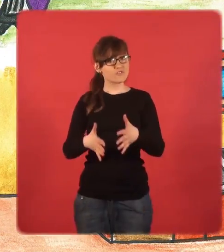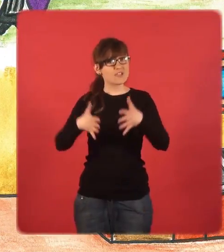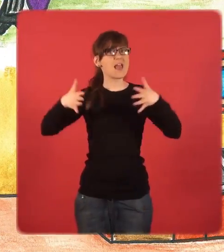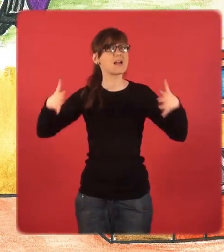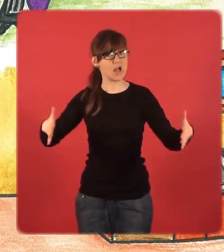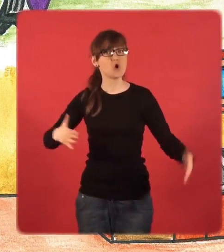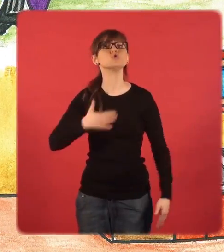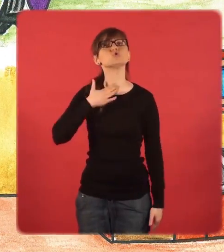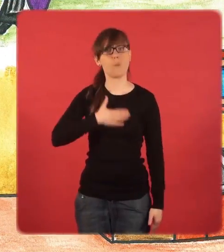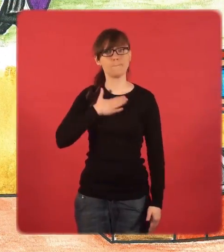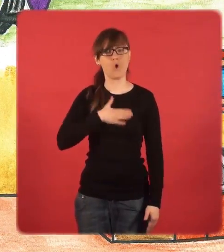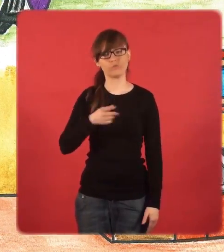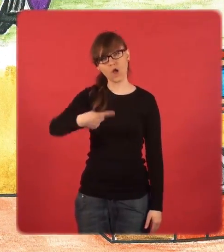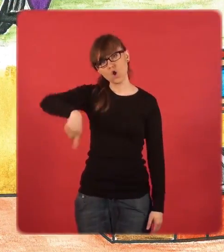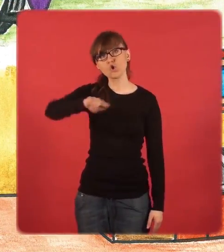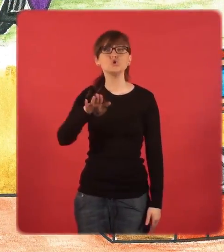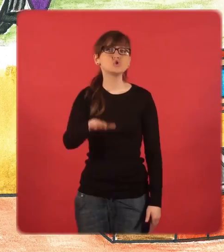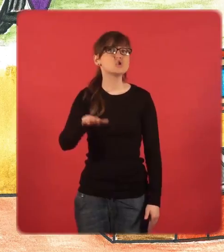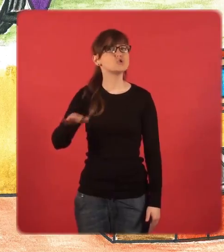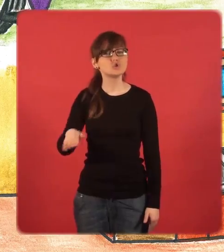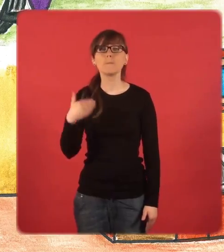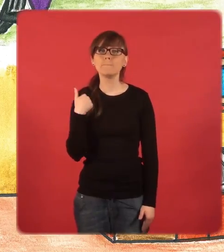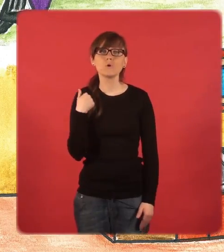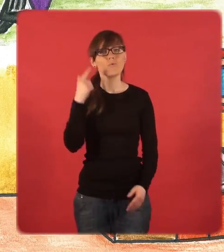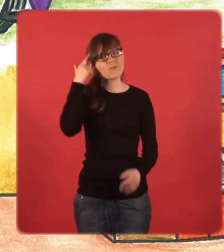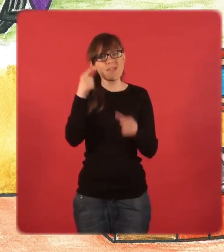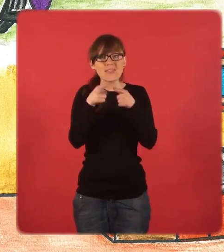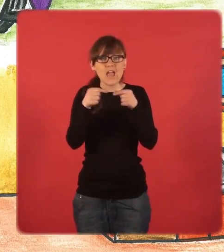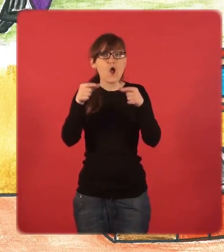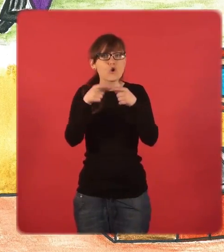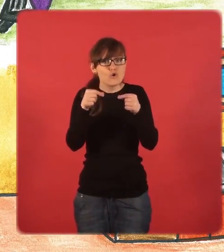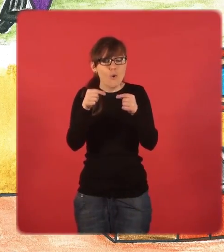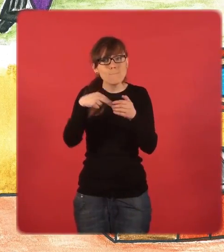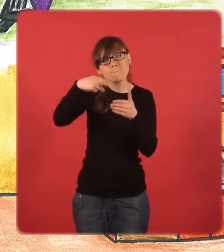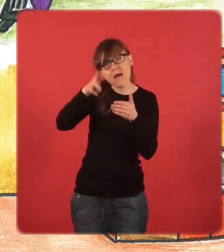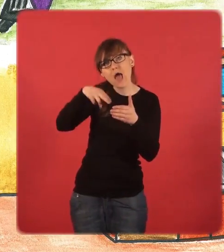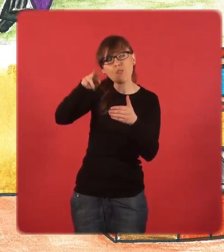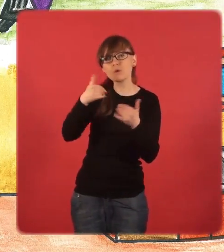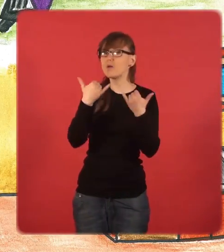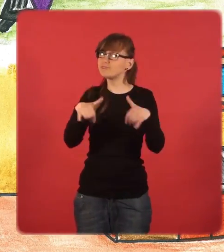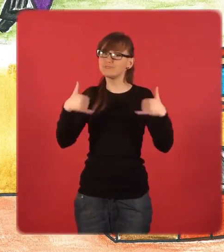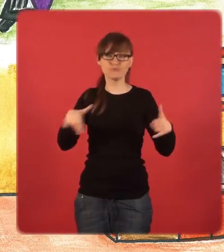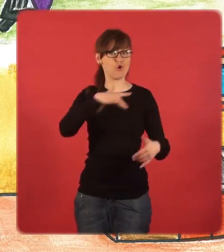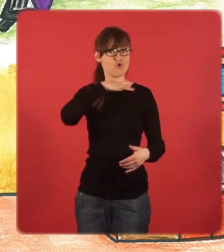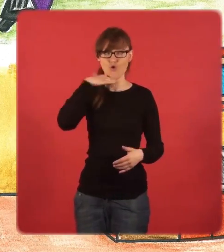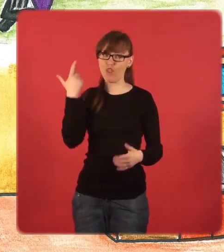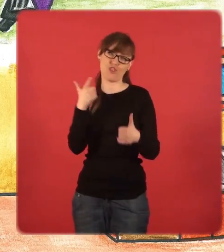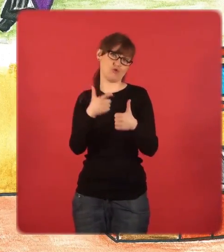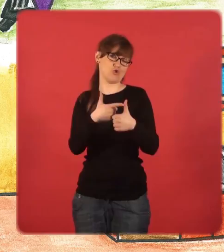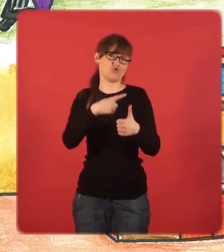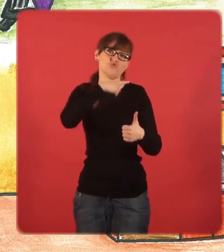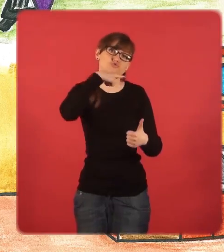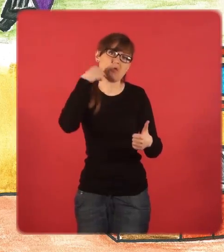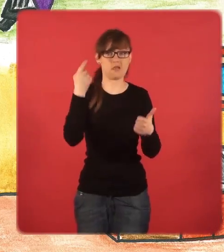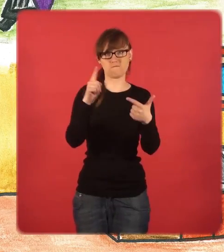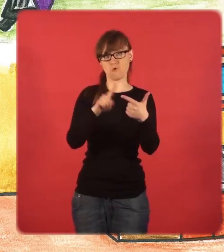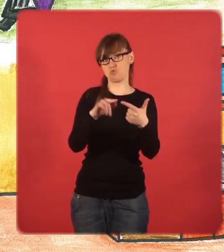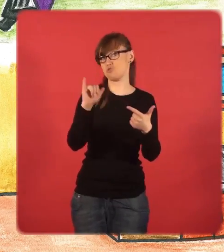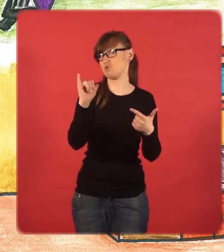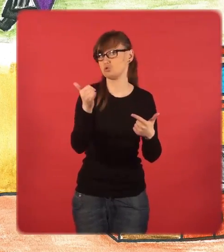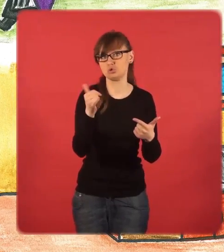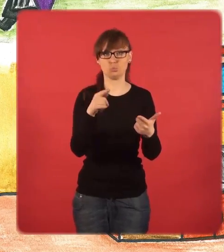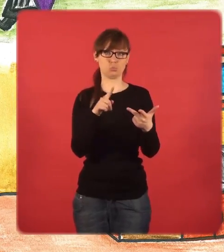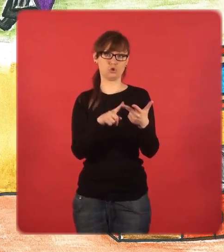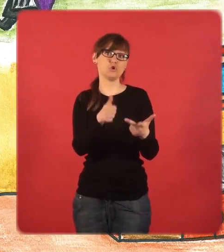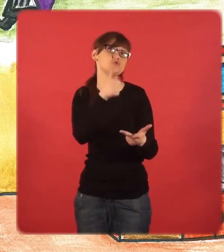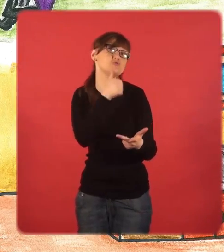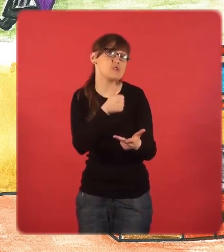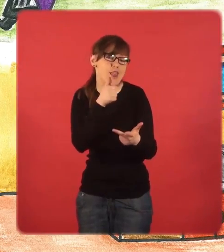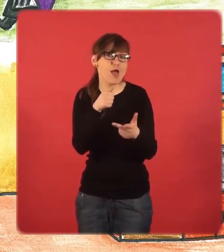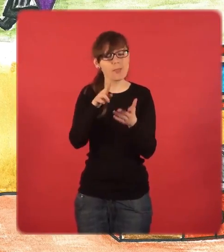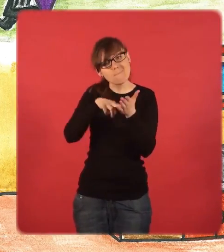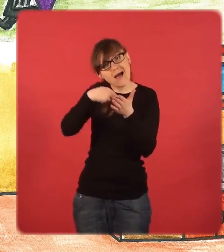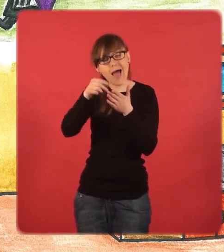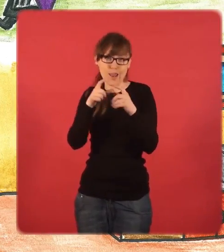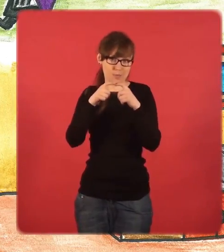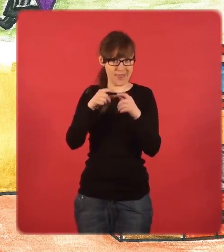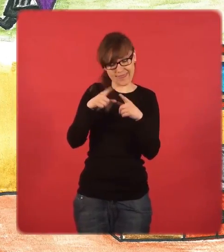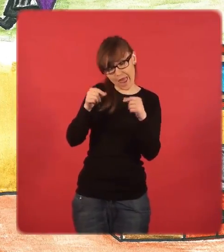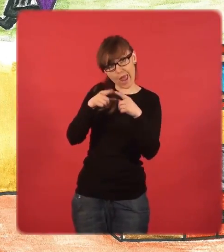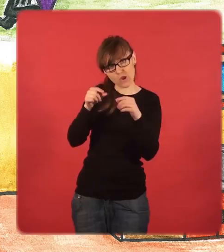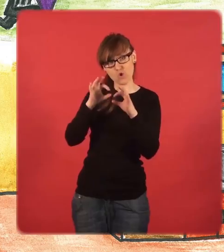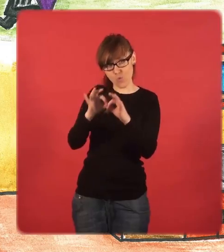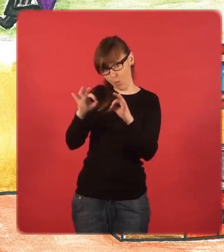W Wielką Sobotę dzieci zaprosiły swoich kolegów i razem malowały pisanki wielkanocne na czerwono,żółto i zielono.